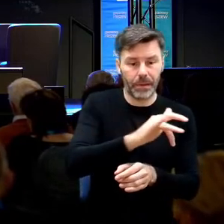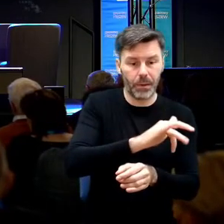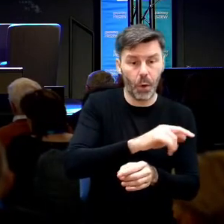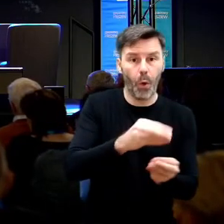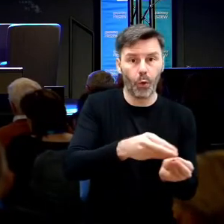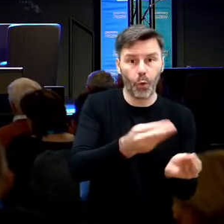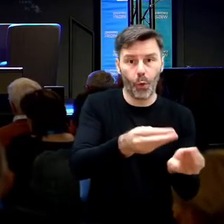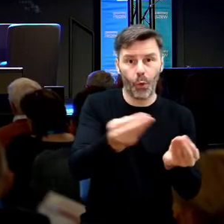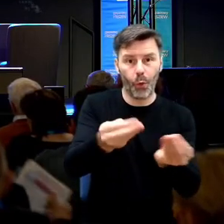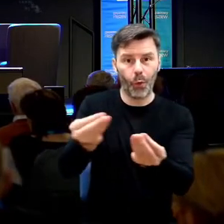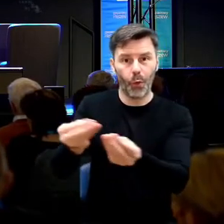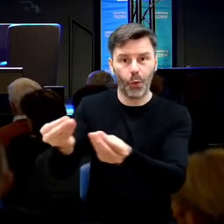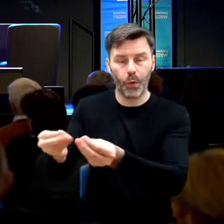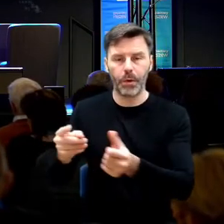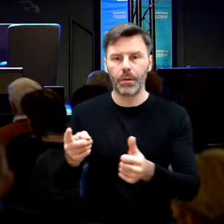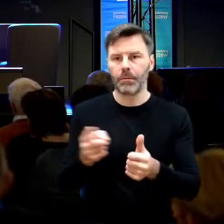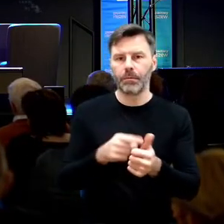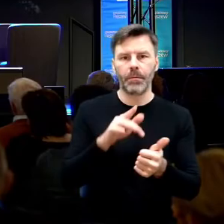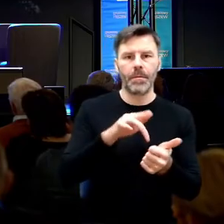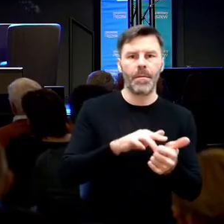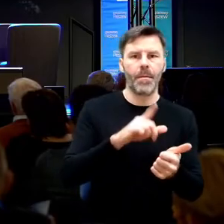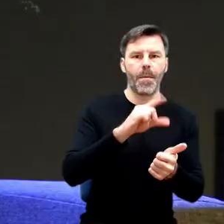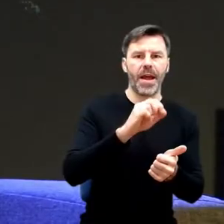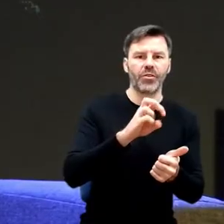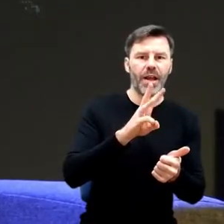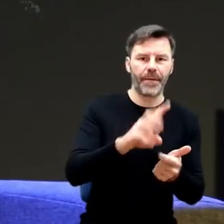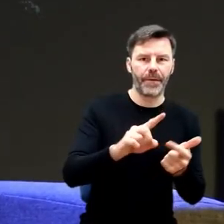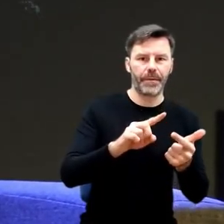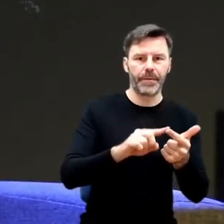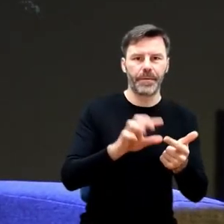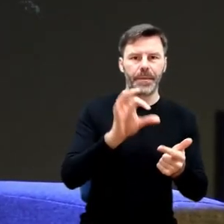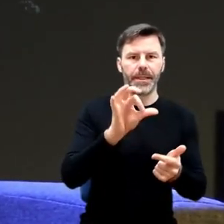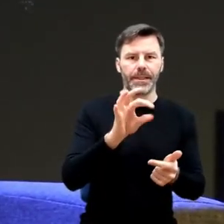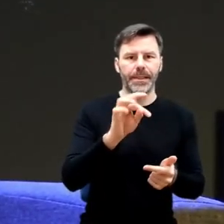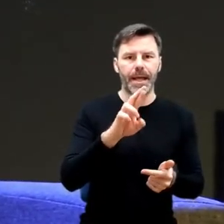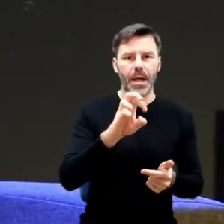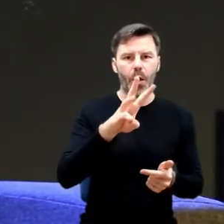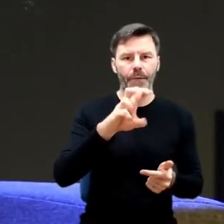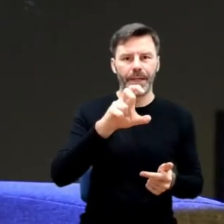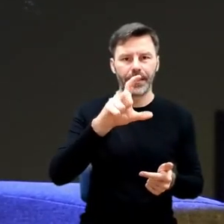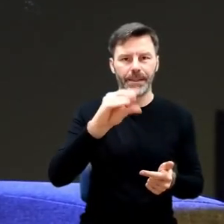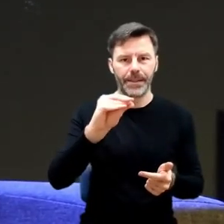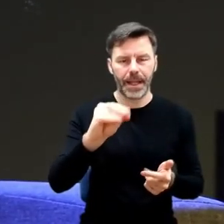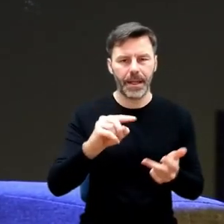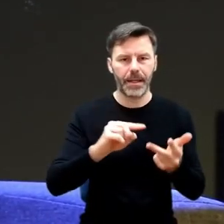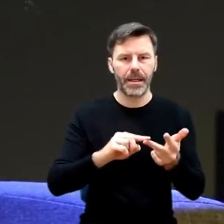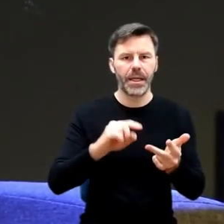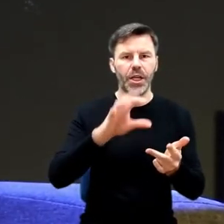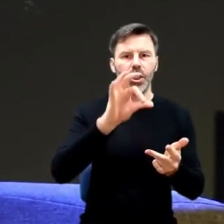jak Starachowice, tutaj też w wielkopolsce Jarocin. Śrem był wspomniany, no właśnie.